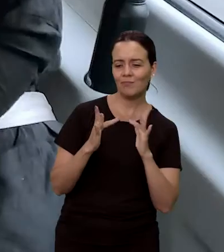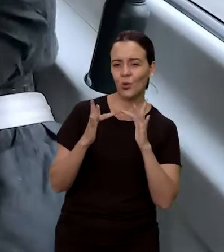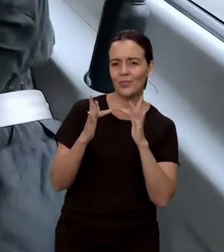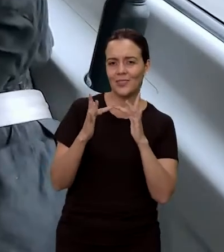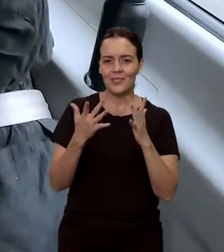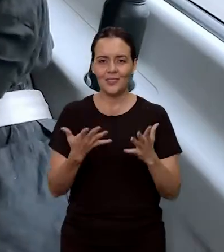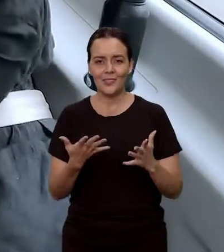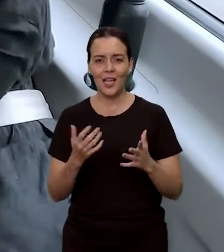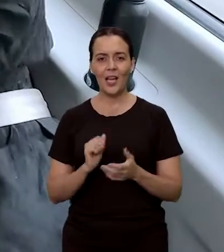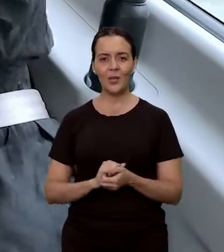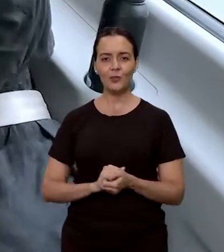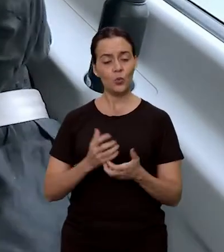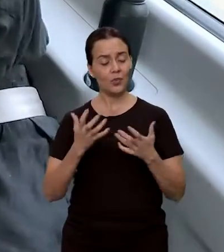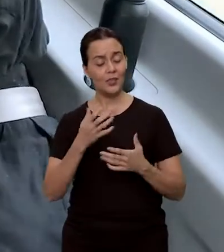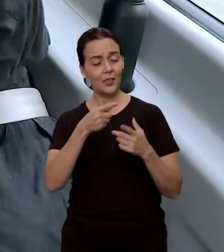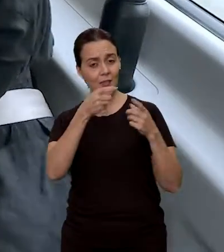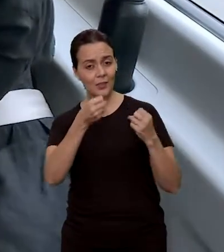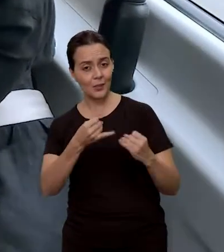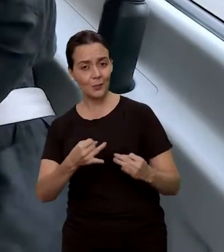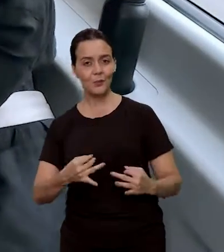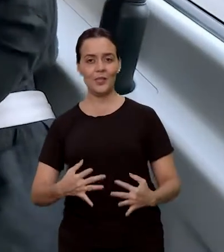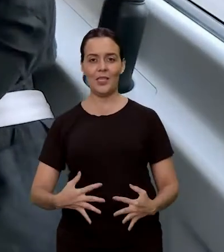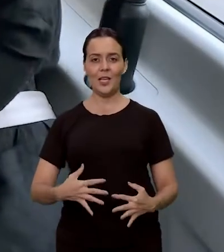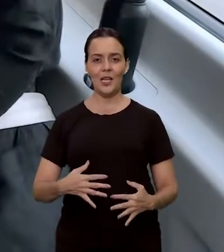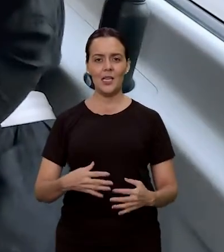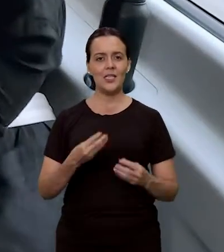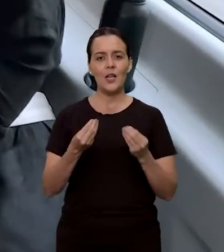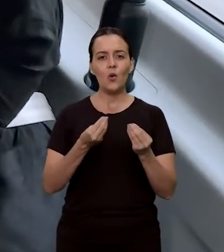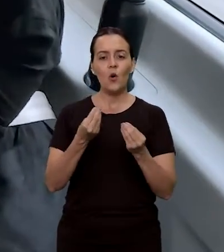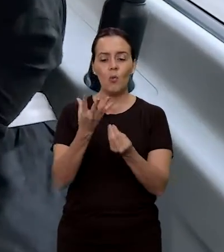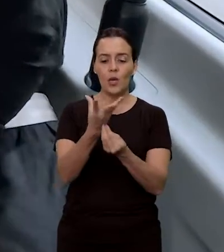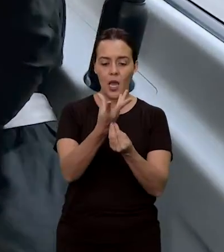Então, eu queria que você me falasse um pouco mais de você, e como que a arte entra na sua vida,